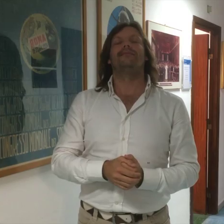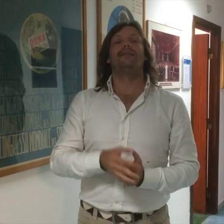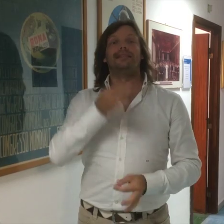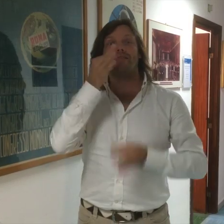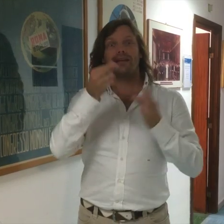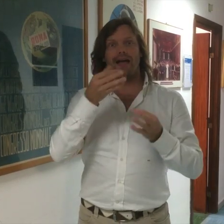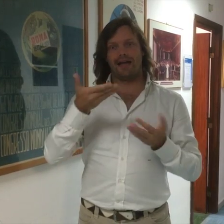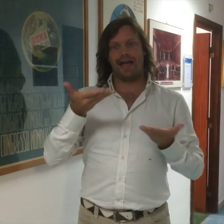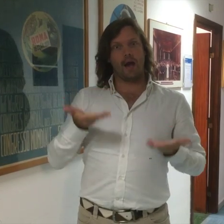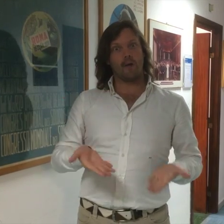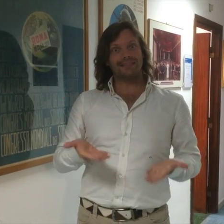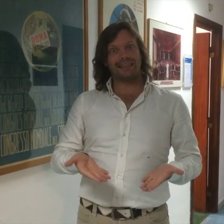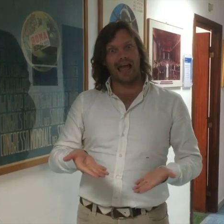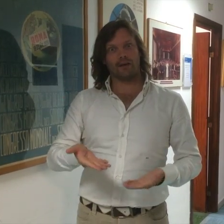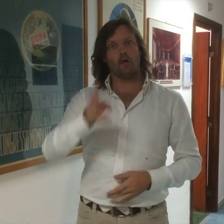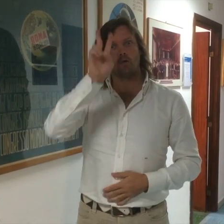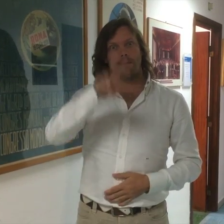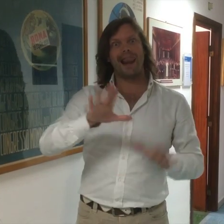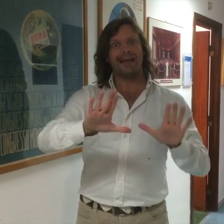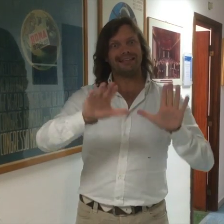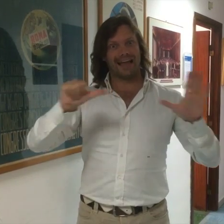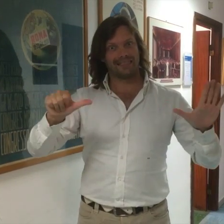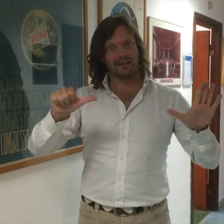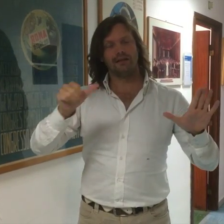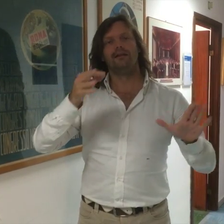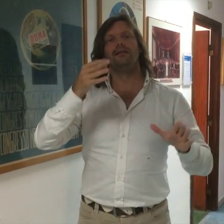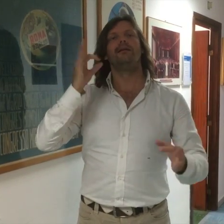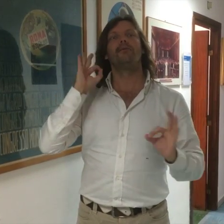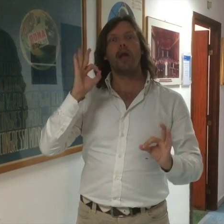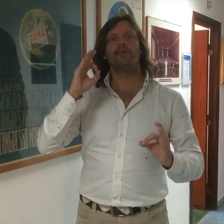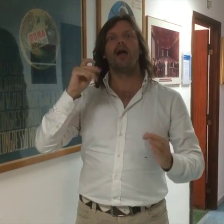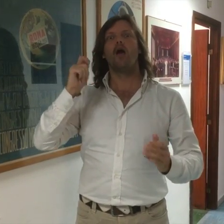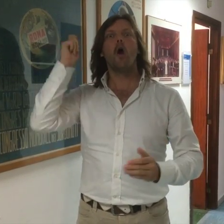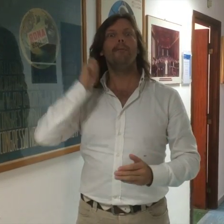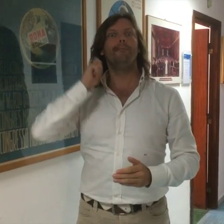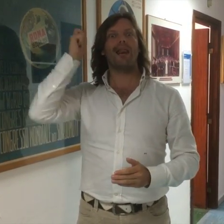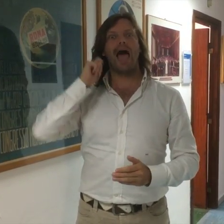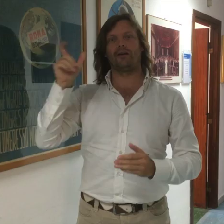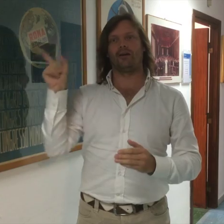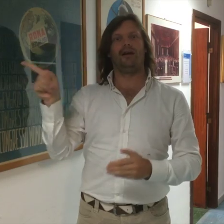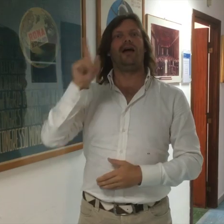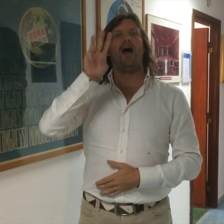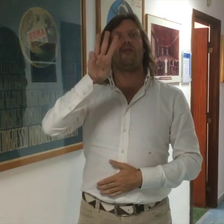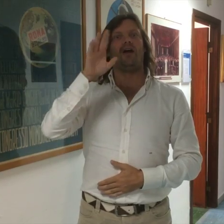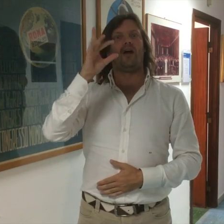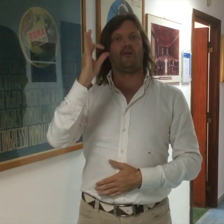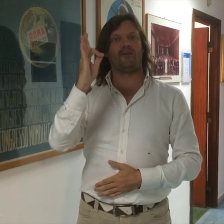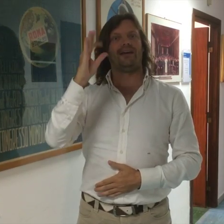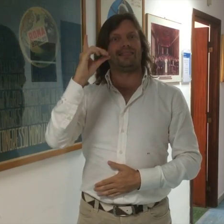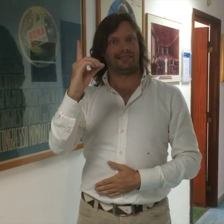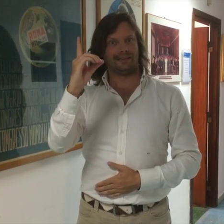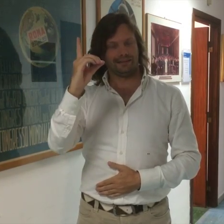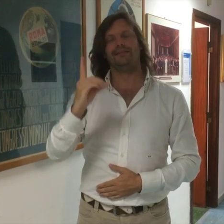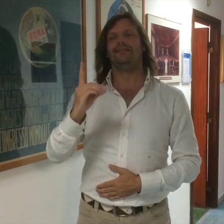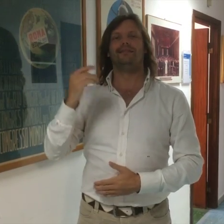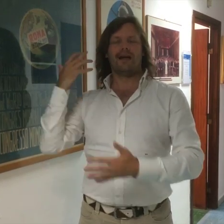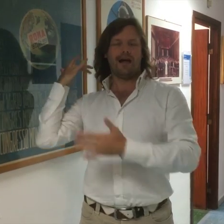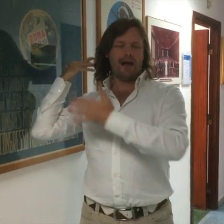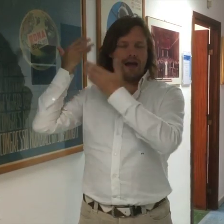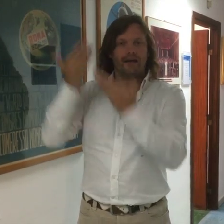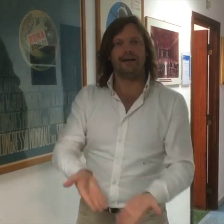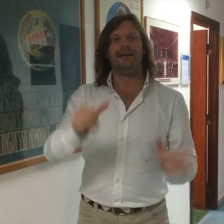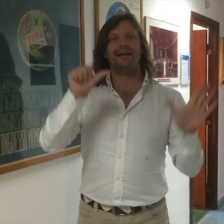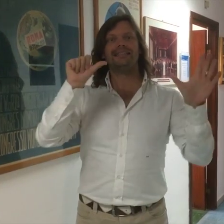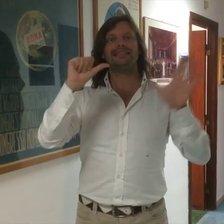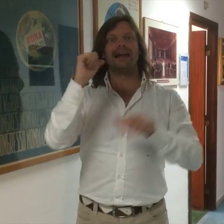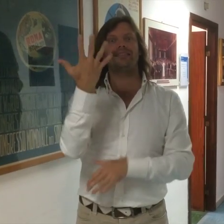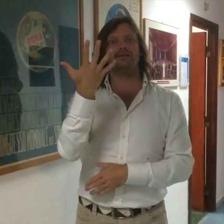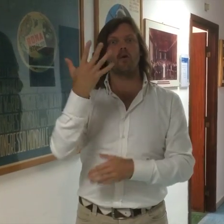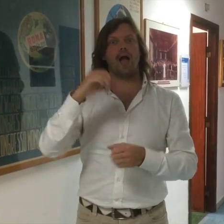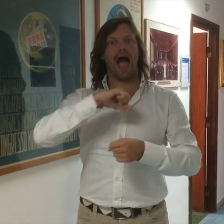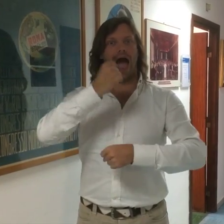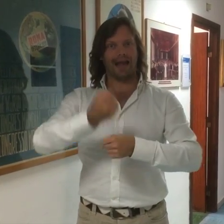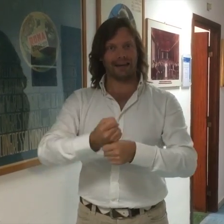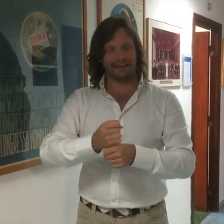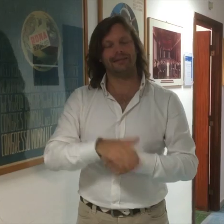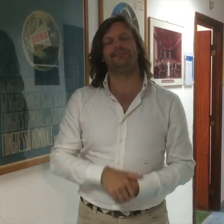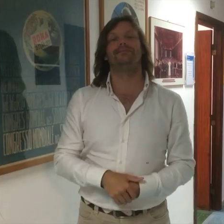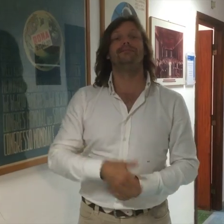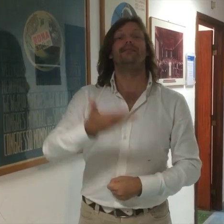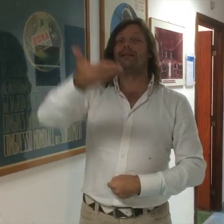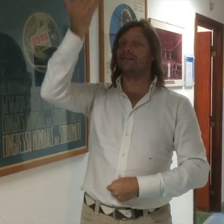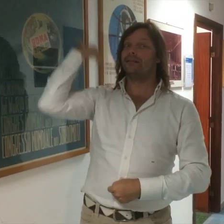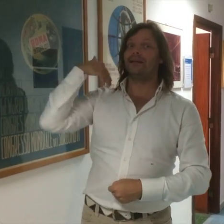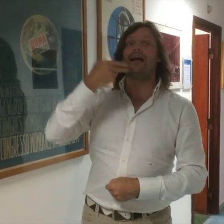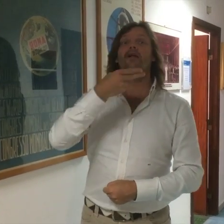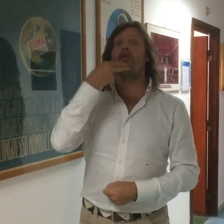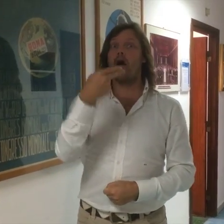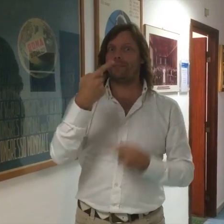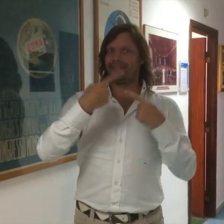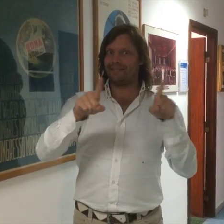Significa che quest'anno nel 2016 è il "compleanno" della WFD che compie 65 anni, allora si chiamava